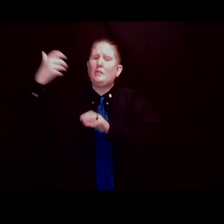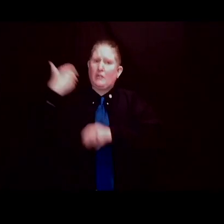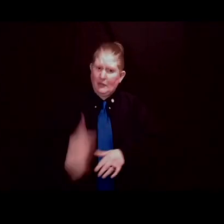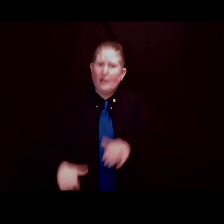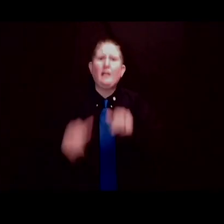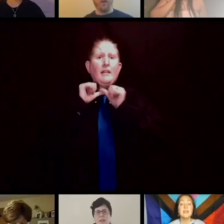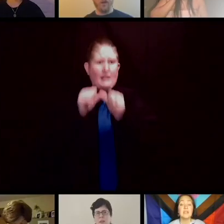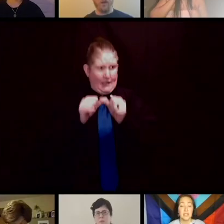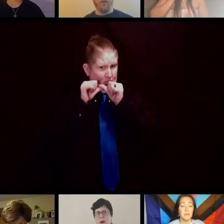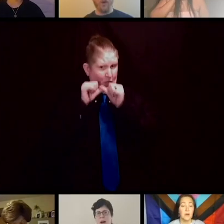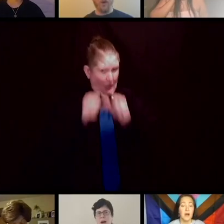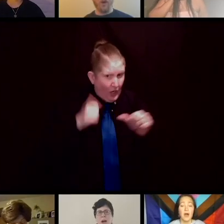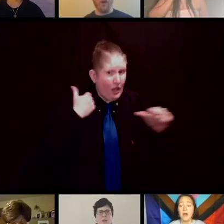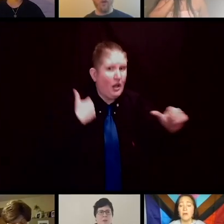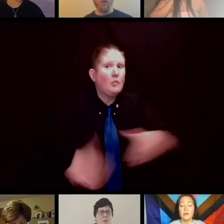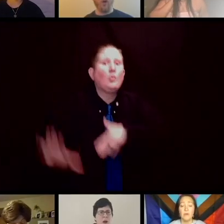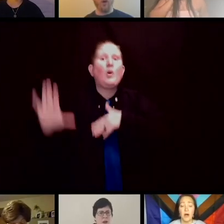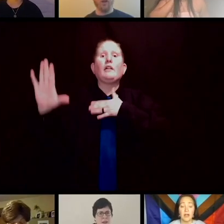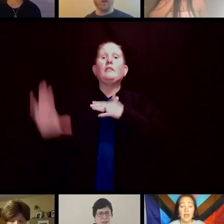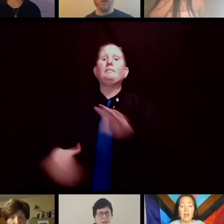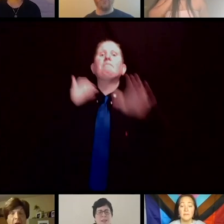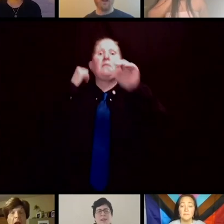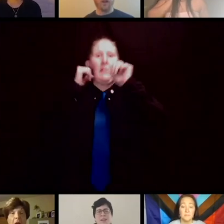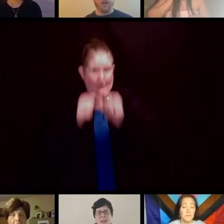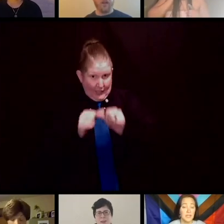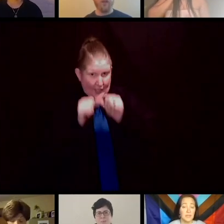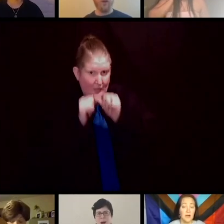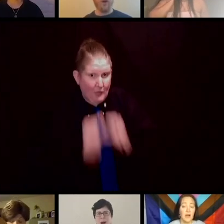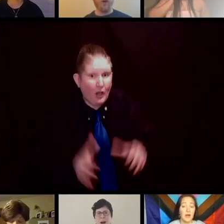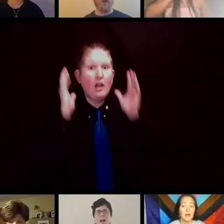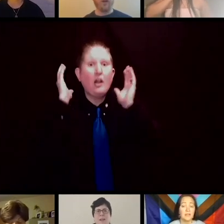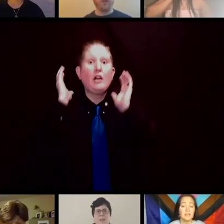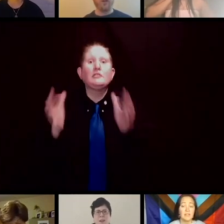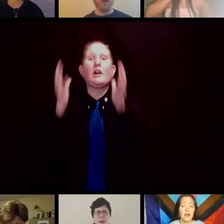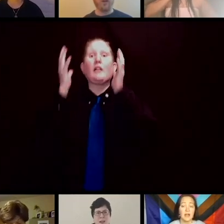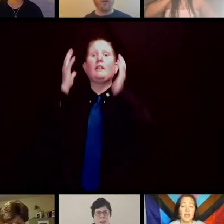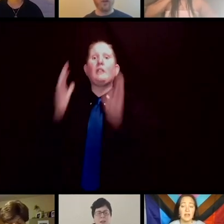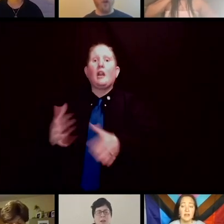Seguiré caminando, seguiré hablando